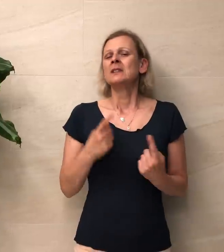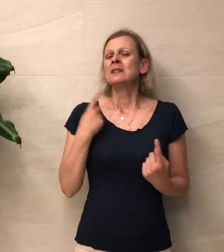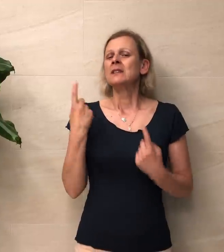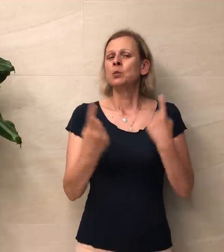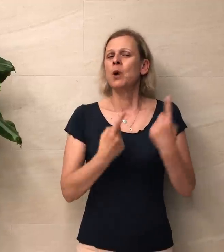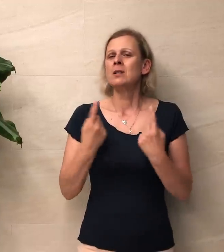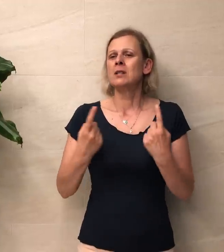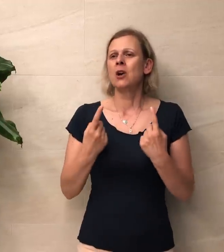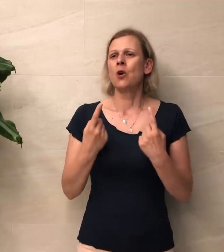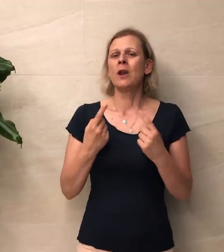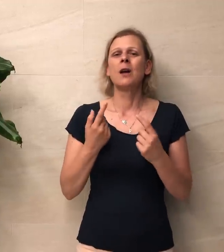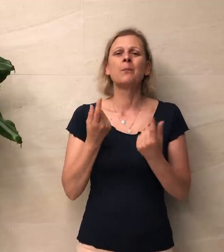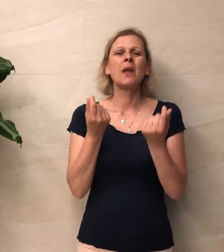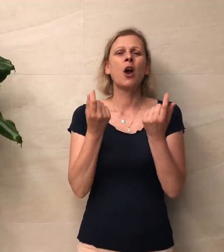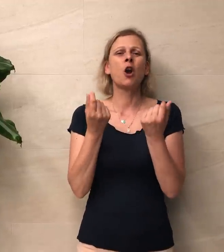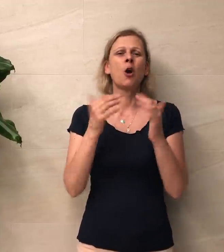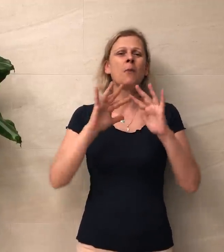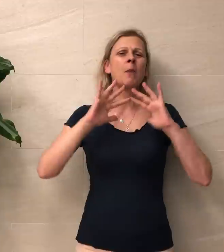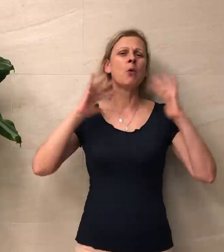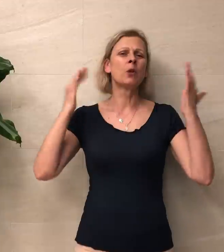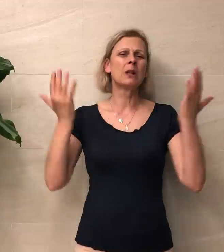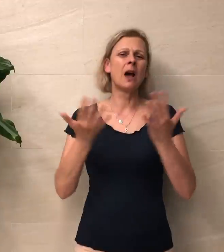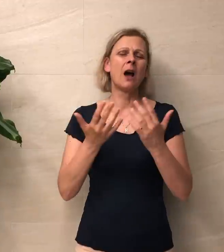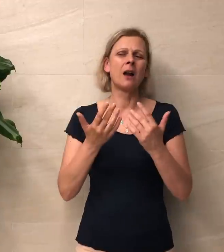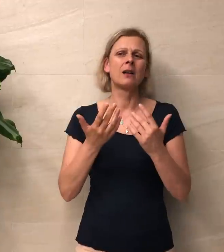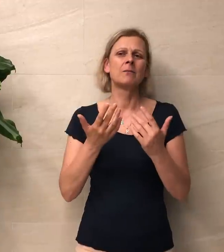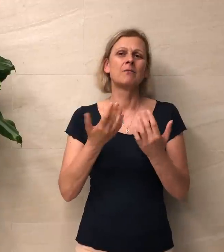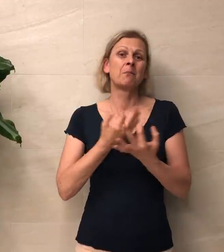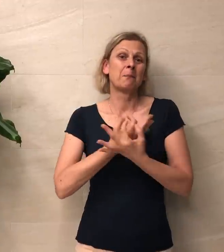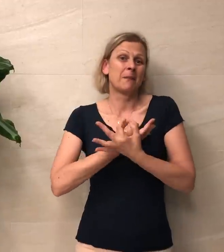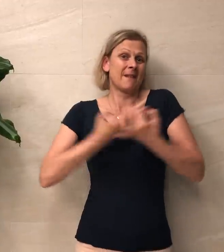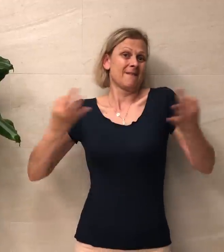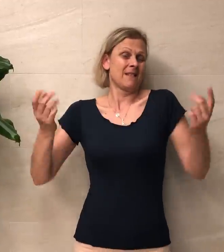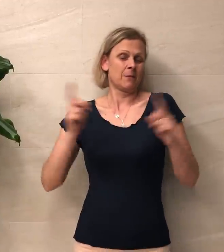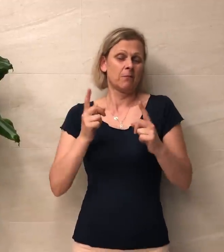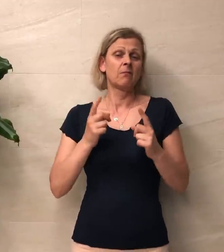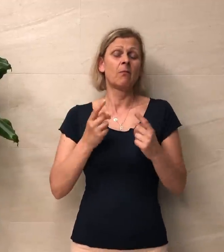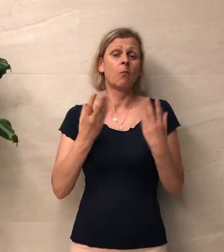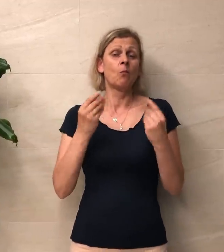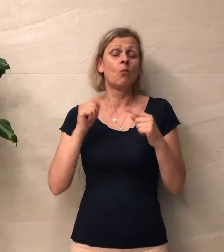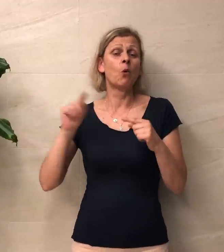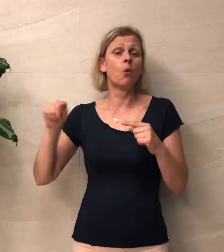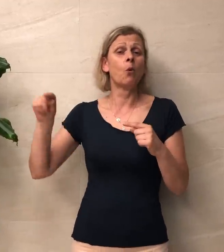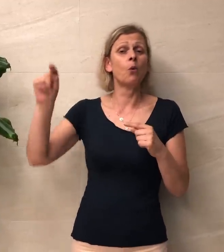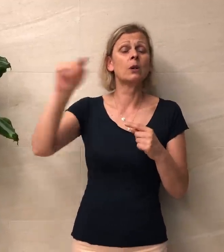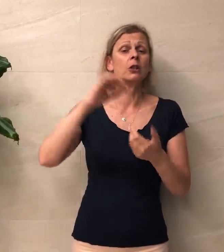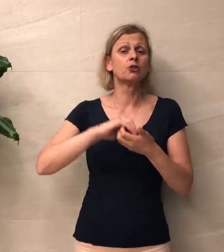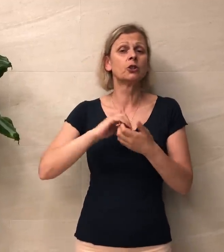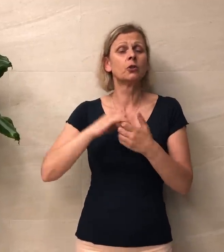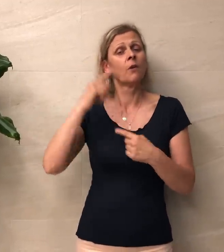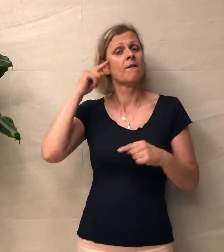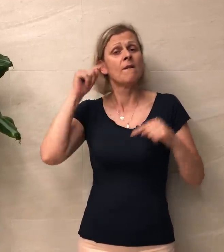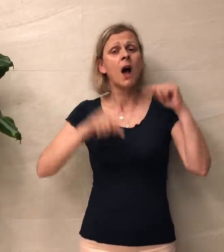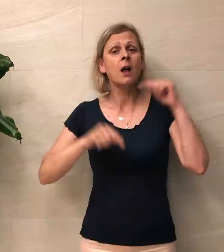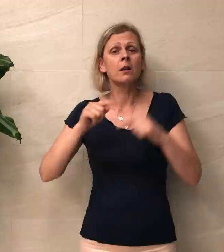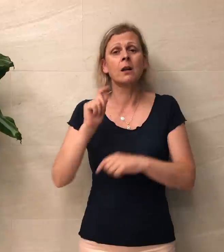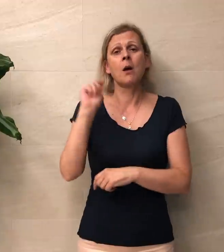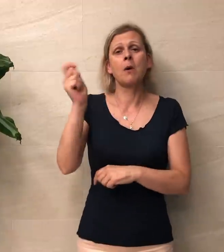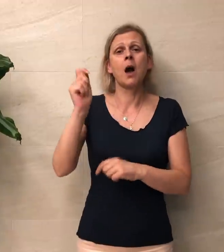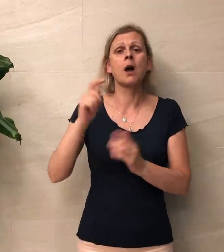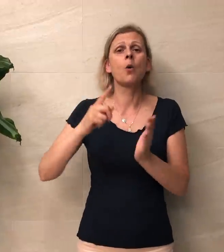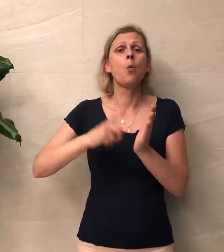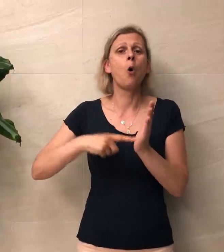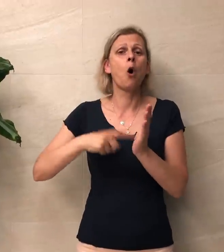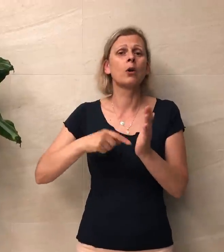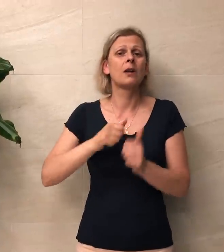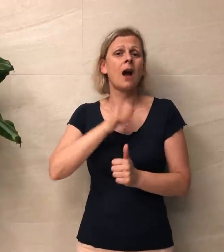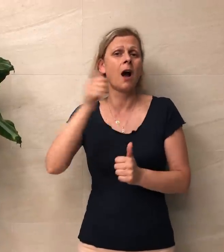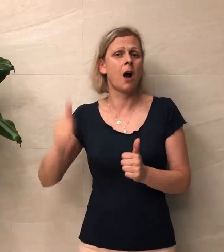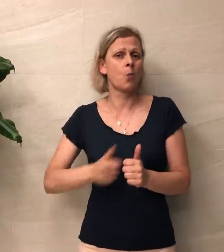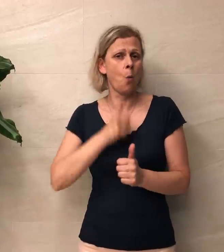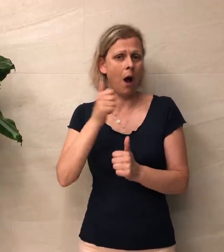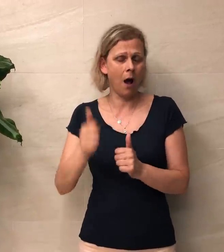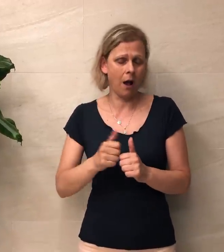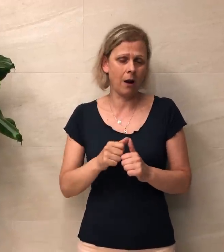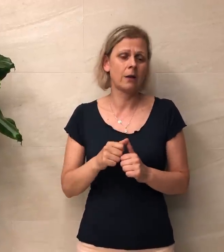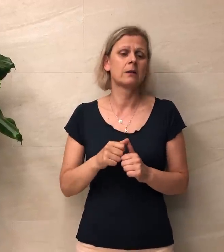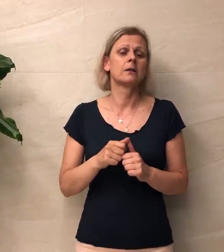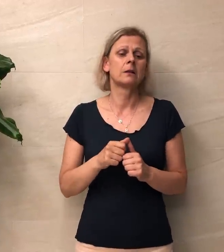La situazione economica a livello mondiale non è florida ovunque, molte realtà associative fanno fatica a pagare la quota annuale.